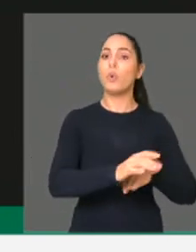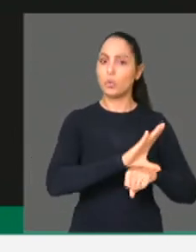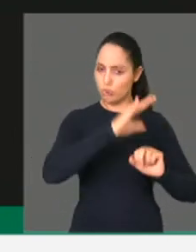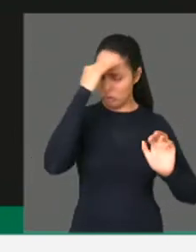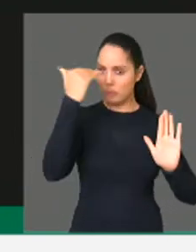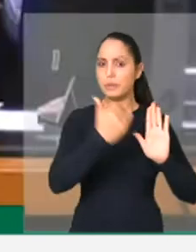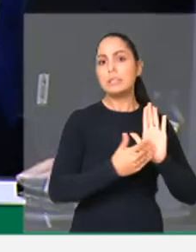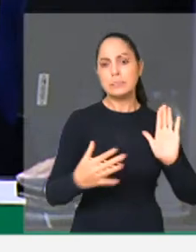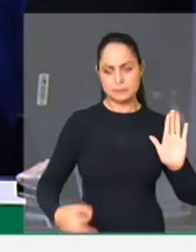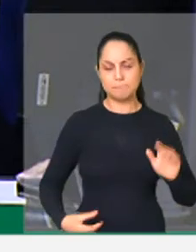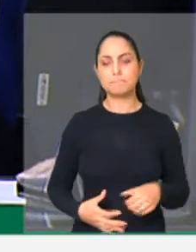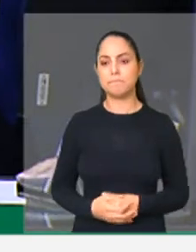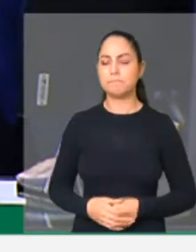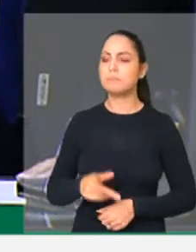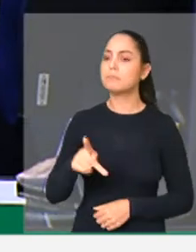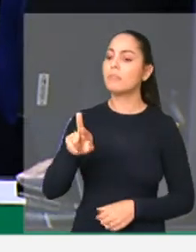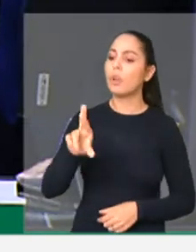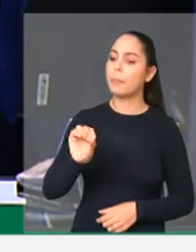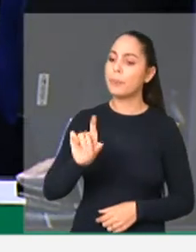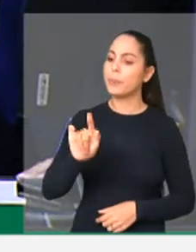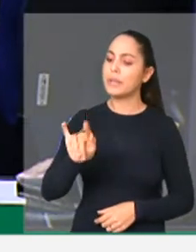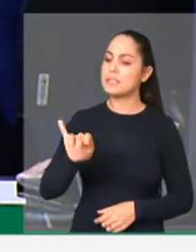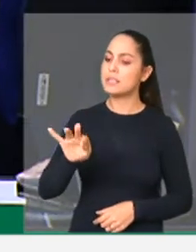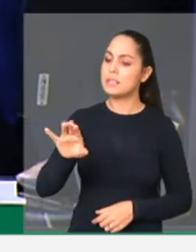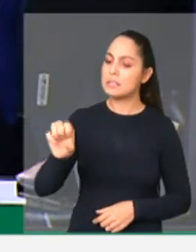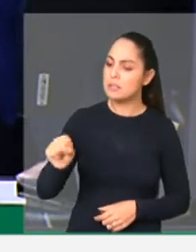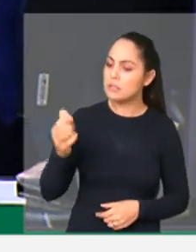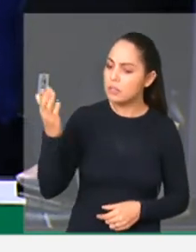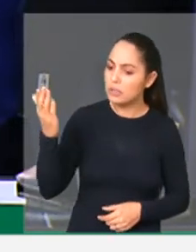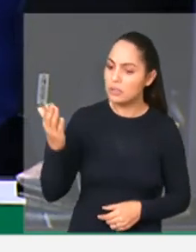FAVOR. -- [PRESIDENTE]: PSD? [DEPUTADO]: PSD, SENHOR PRESIDENTE, ENCAMINHA